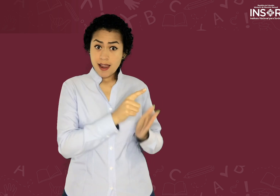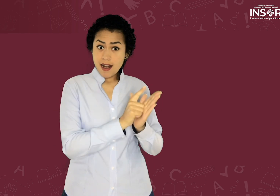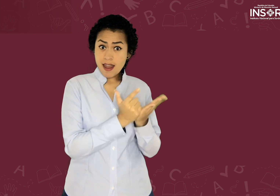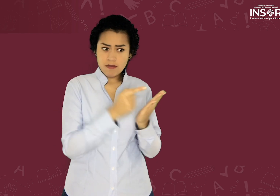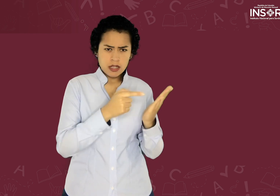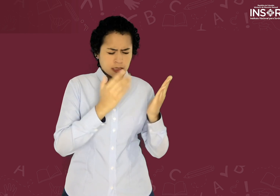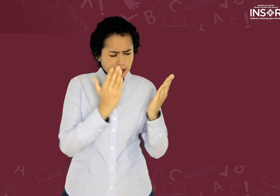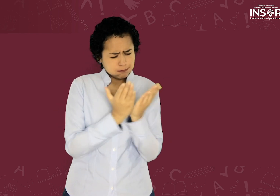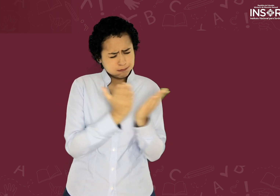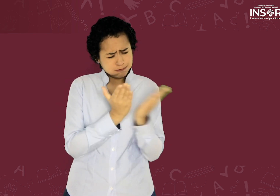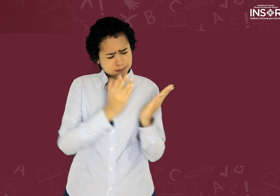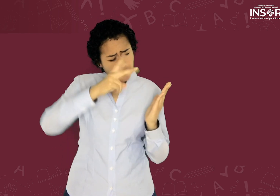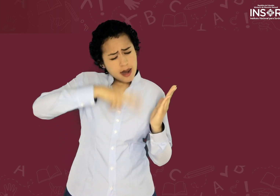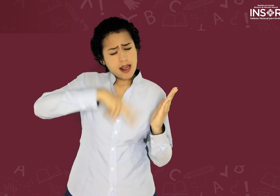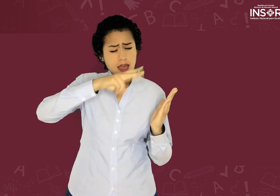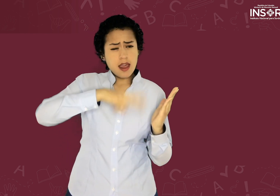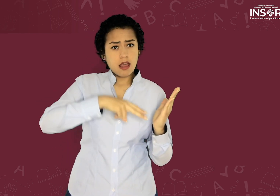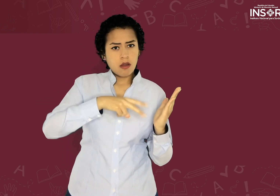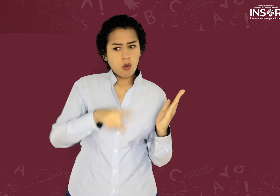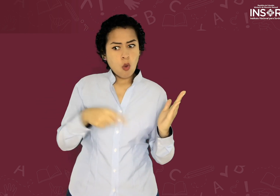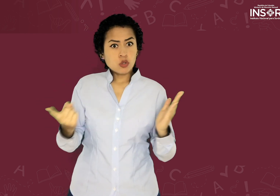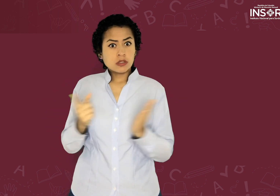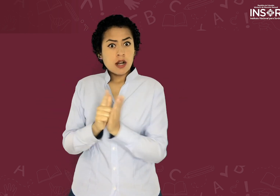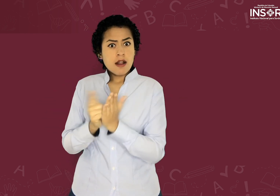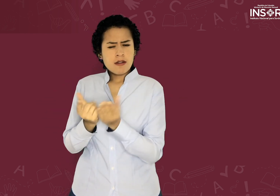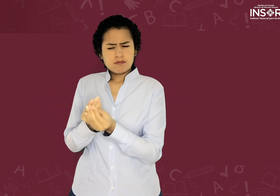Los libros que son elaborados para estudiar,